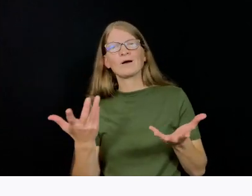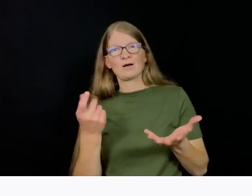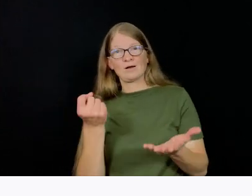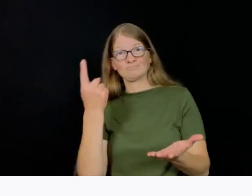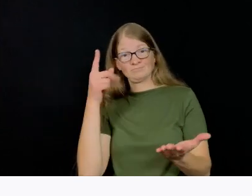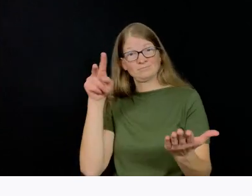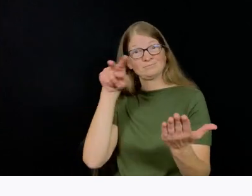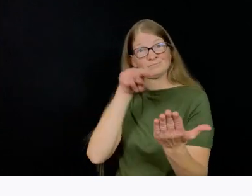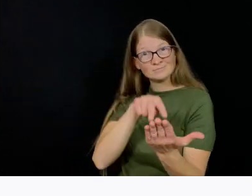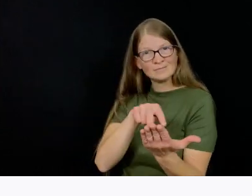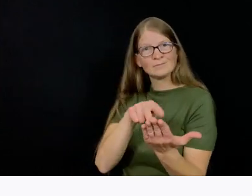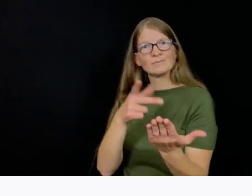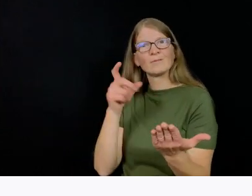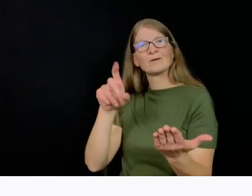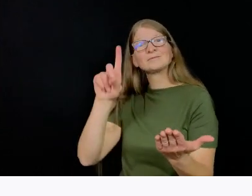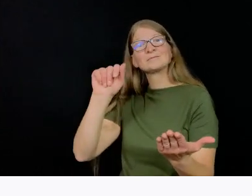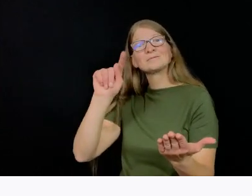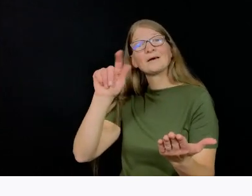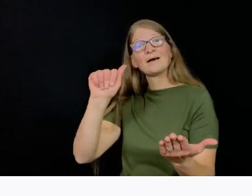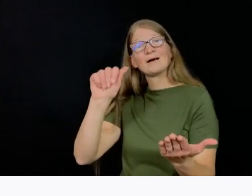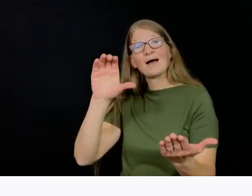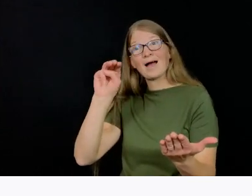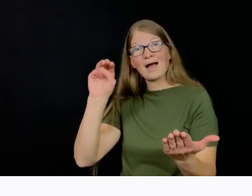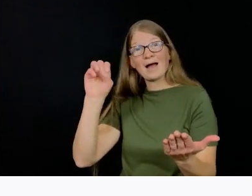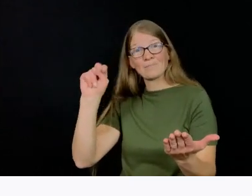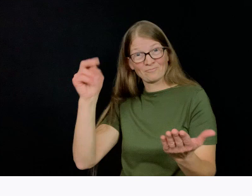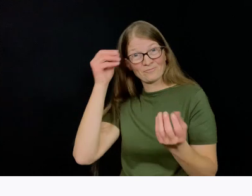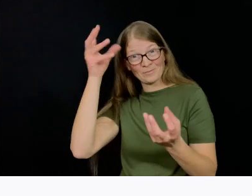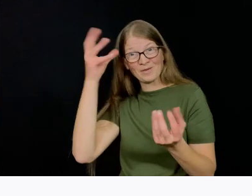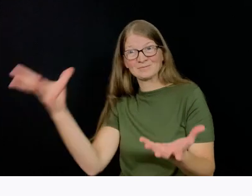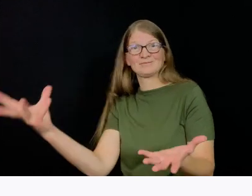ثم نقوم بتقديم النتائج بشكلٍ مرئي